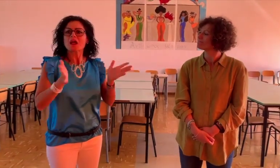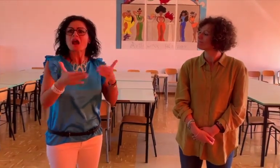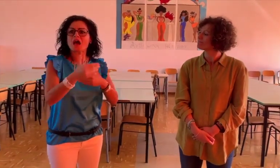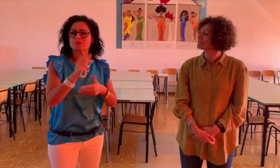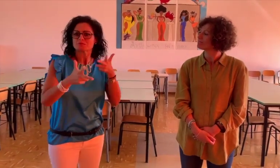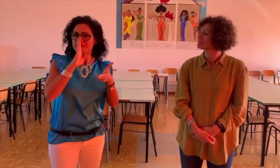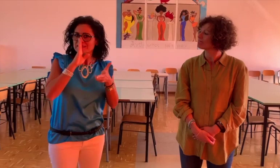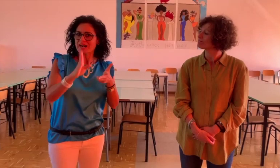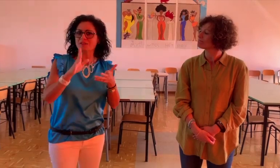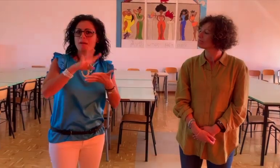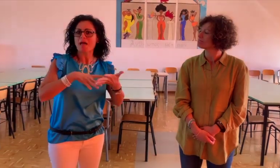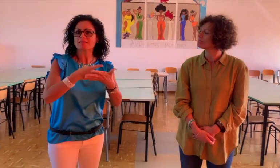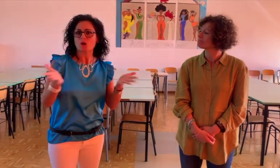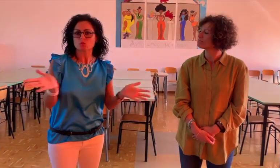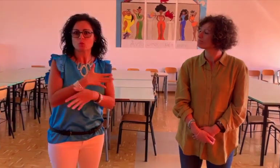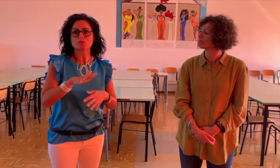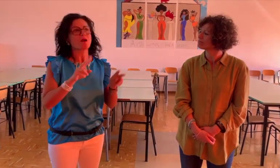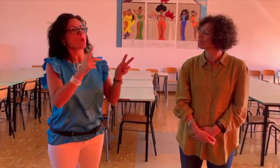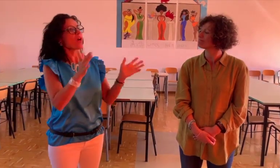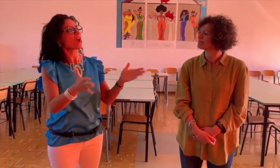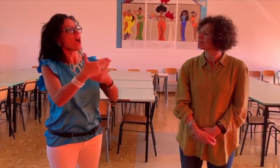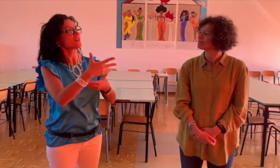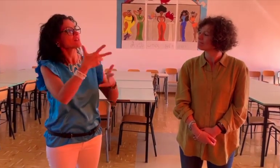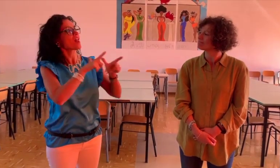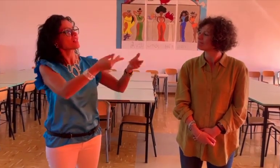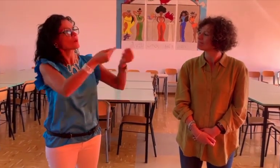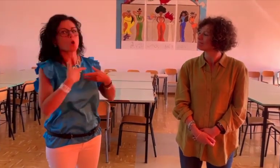Nelle classi l’insegnante che usa la LIS nelle diverse materie rappresenta un’opportunità per gli studenti sordi